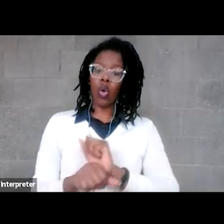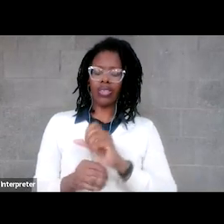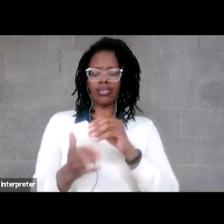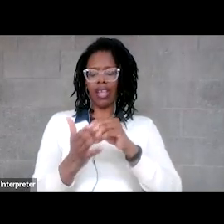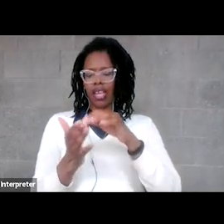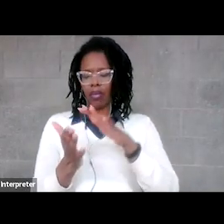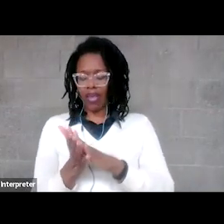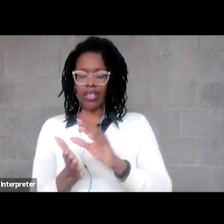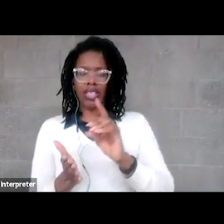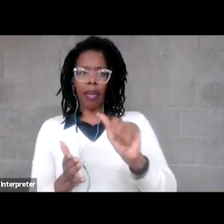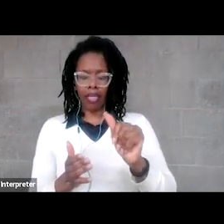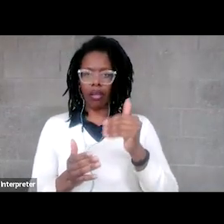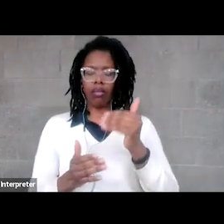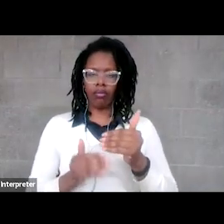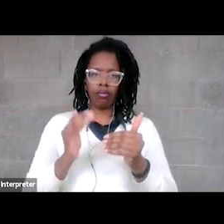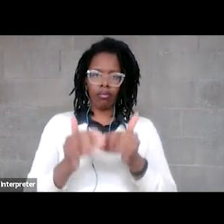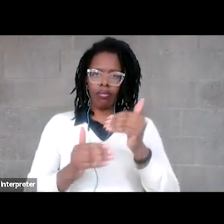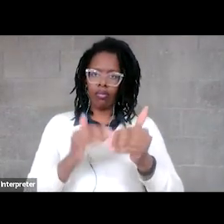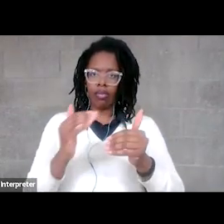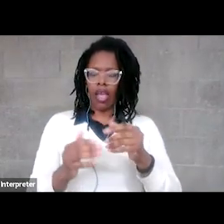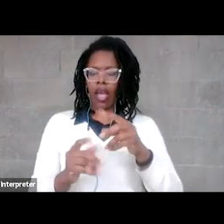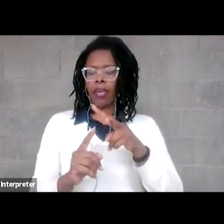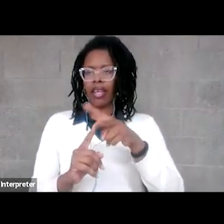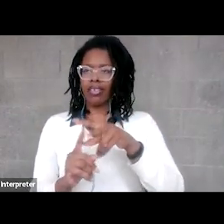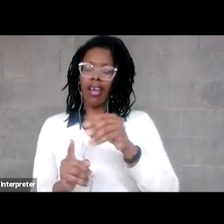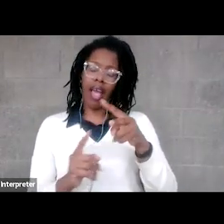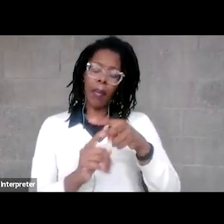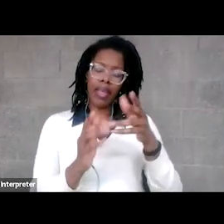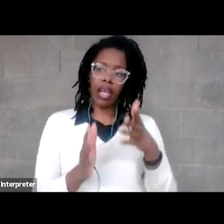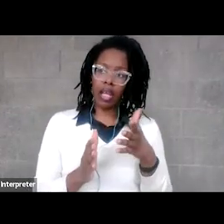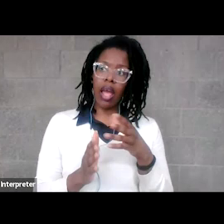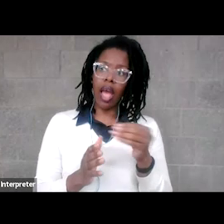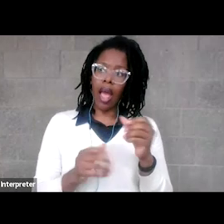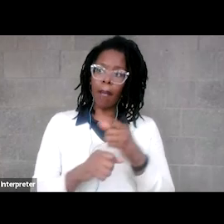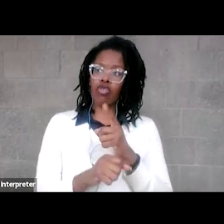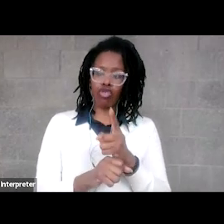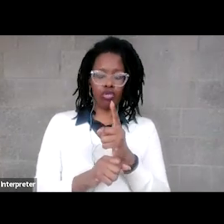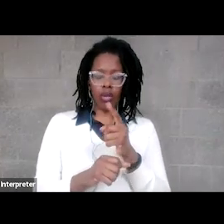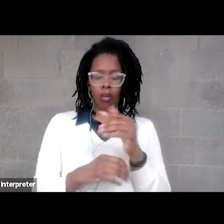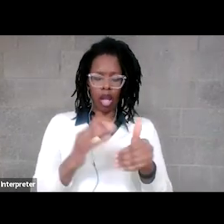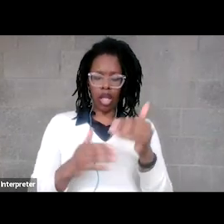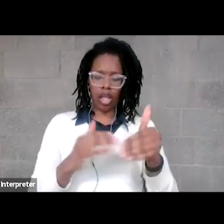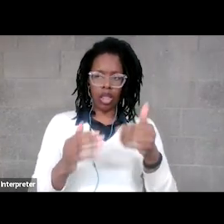y hacer un seguimiento con la solicitud y el solicitante y asegurarnos de que se procese a través de los canales regulares